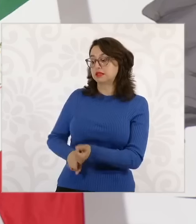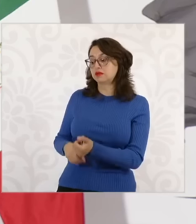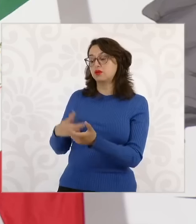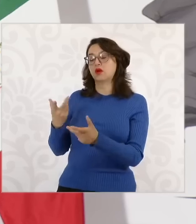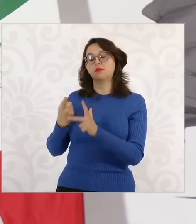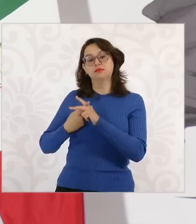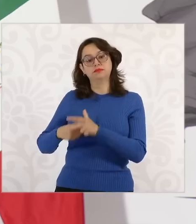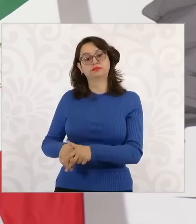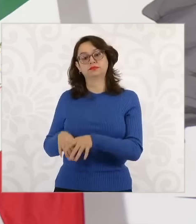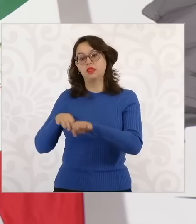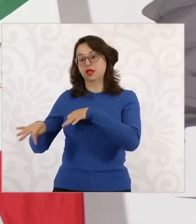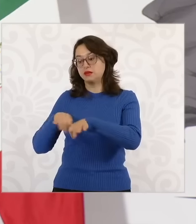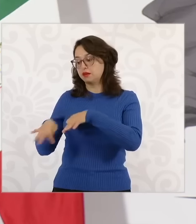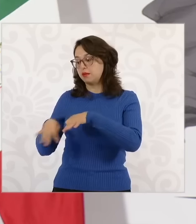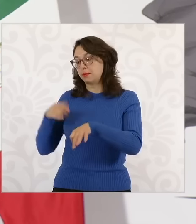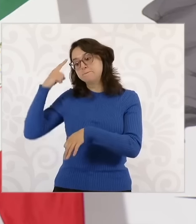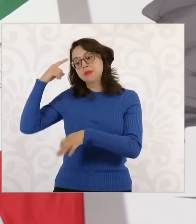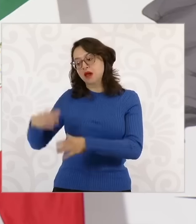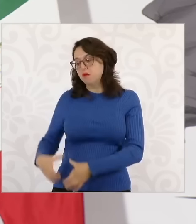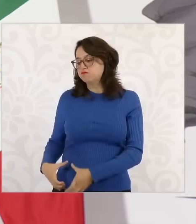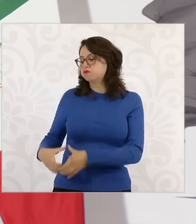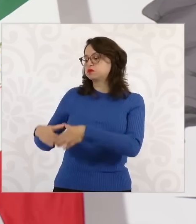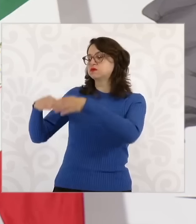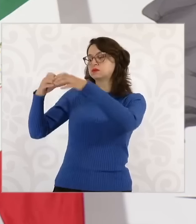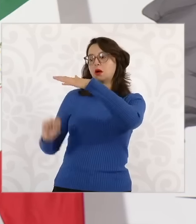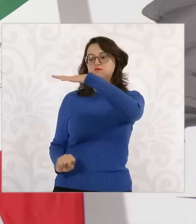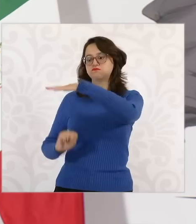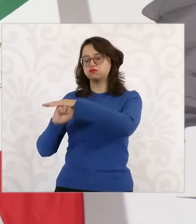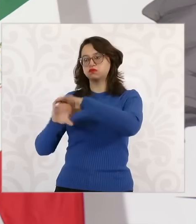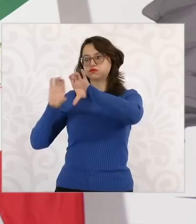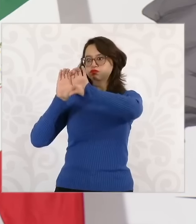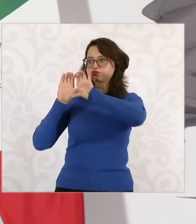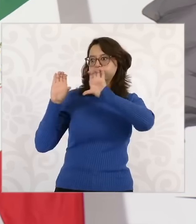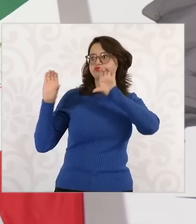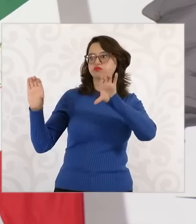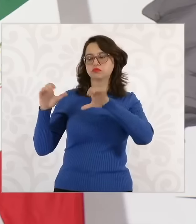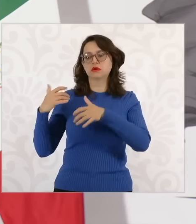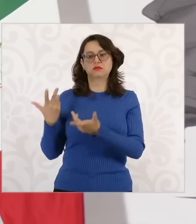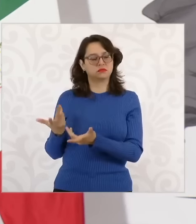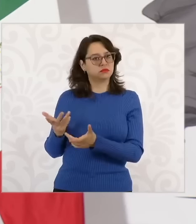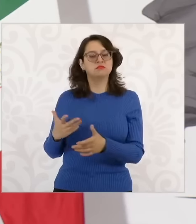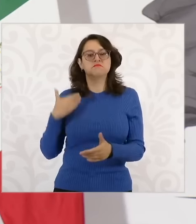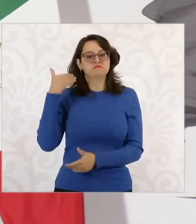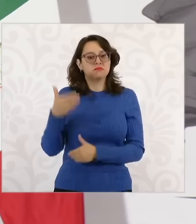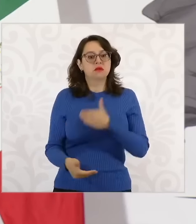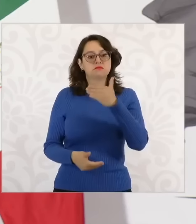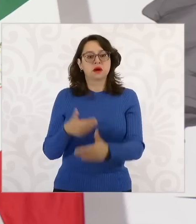las traves eh para nosotros desplantar columnas e ir avanzando. Es decir, estamos en un trabajo